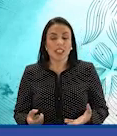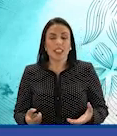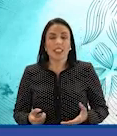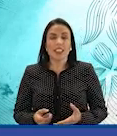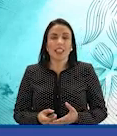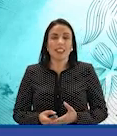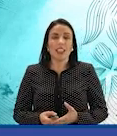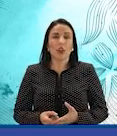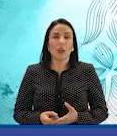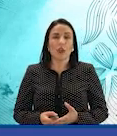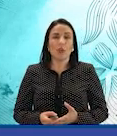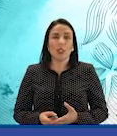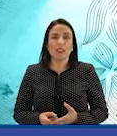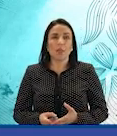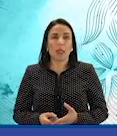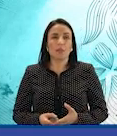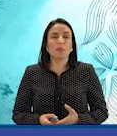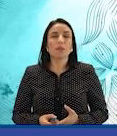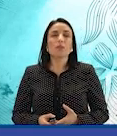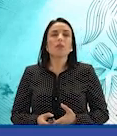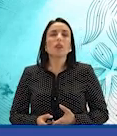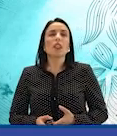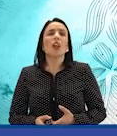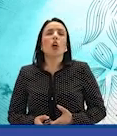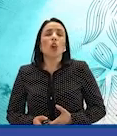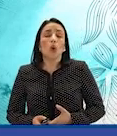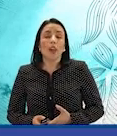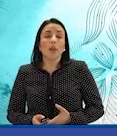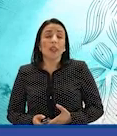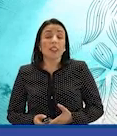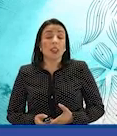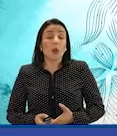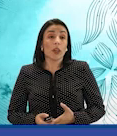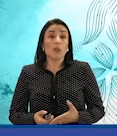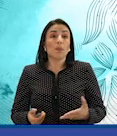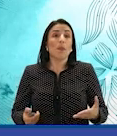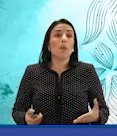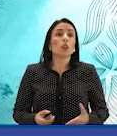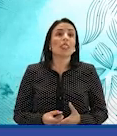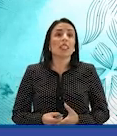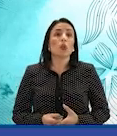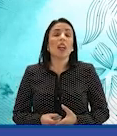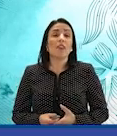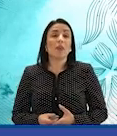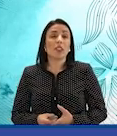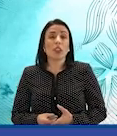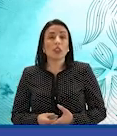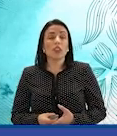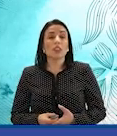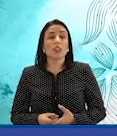y 17 del Código Municipal. Luego vamos a hacer una revisión